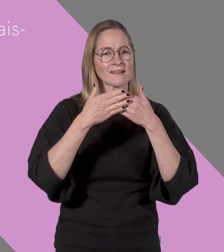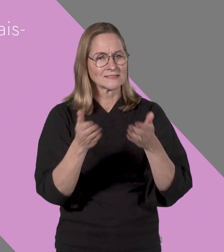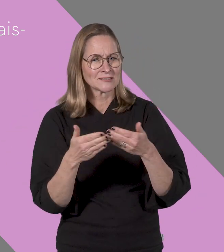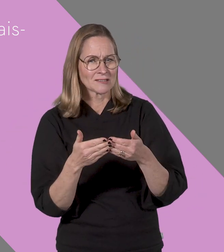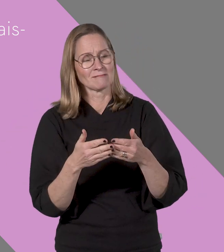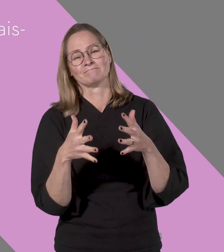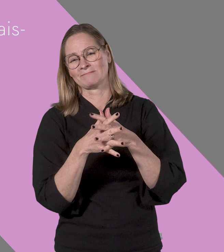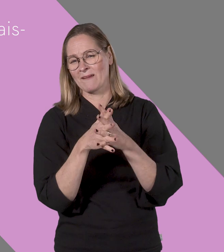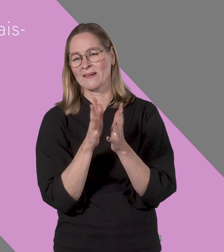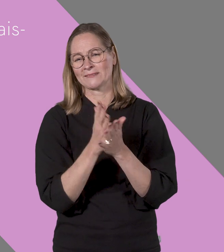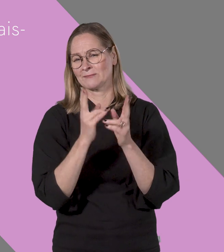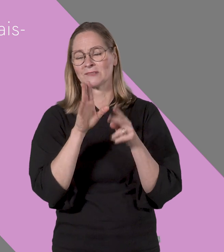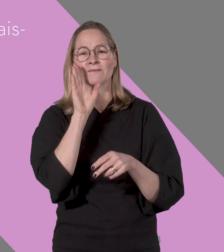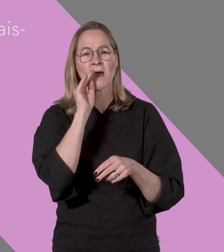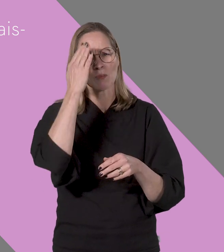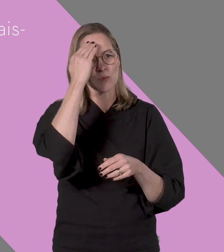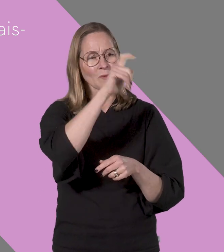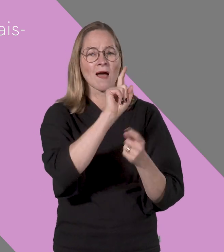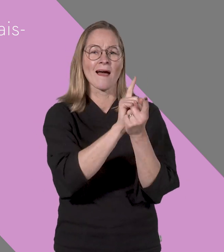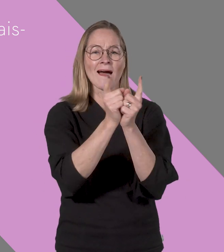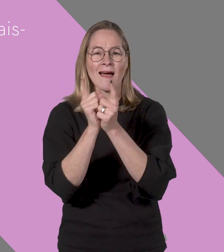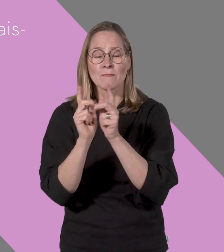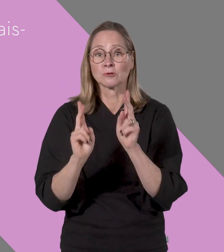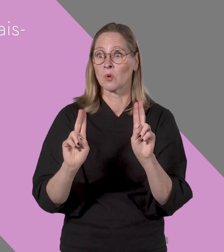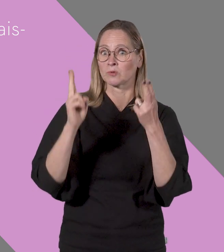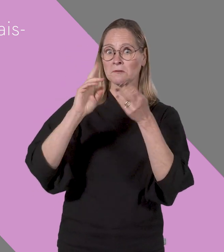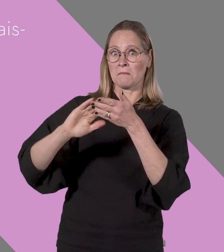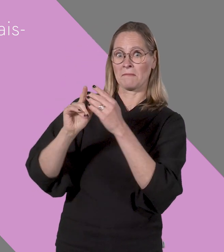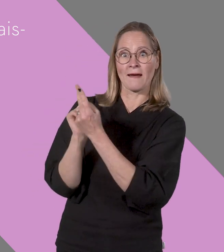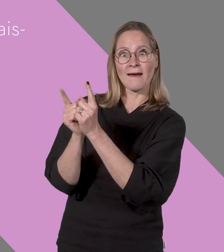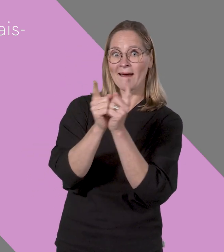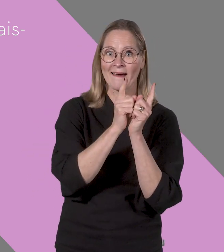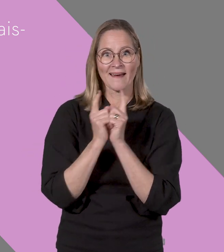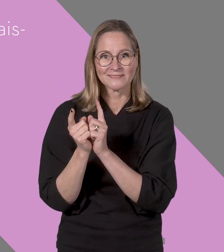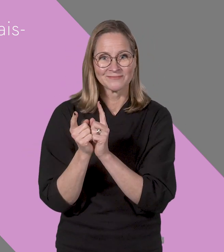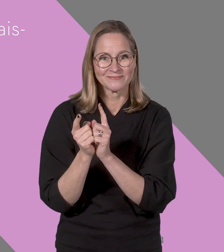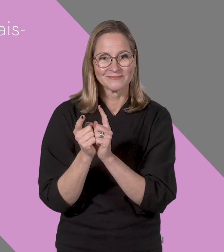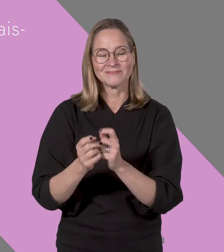esityksiä sekä tietenkin vanhojen tuttujen tapaamista - ja uusien tuttavuuksien tekemistä!